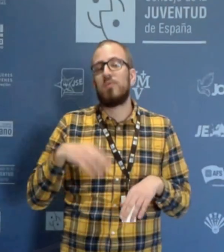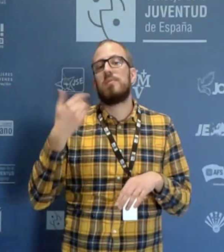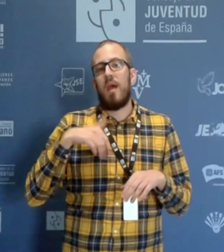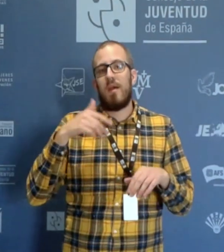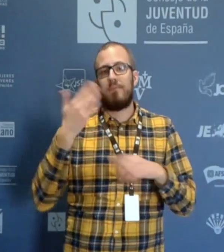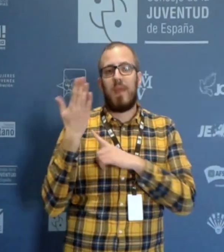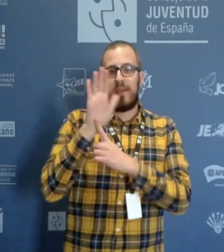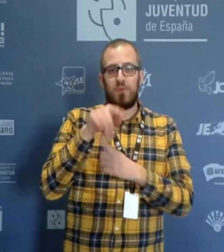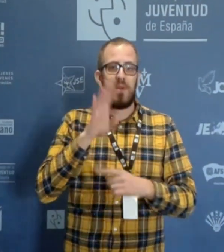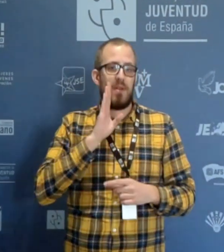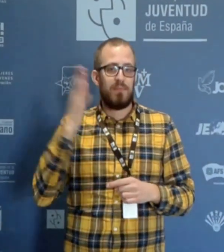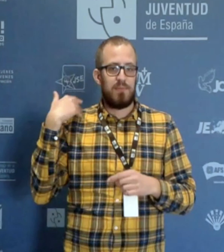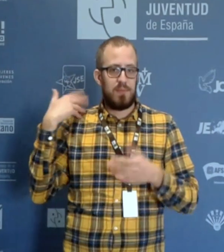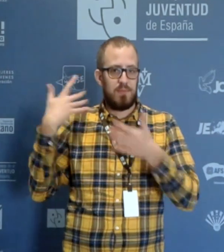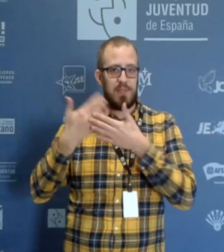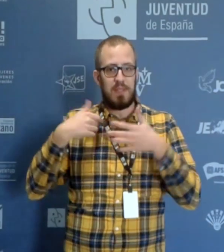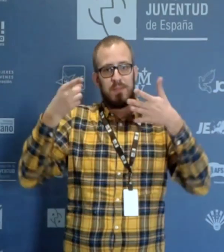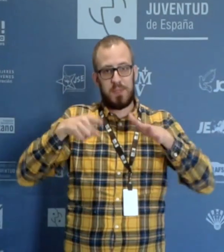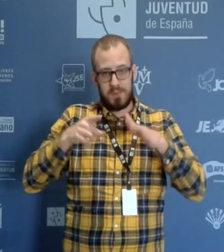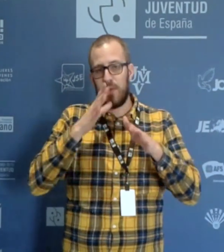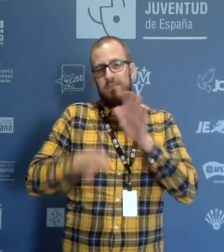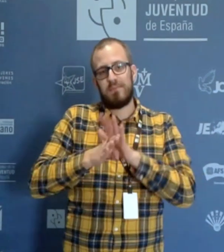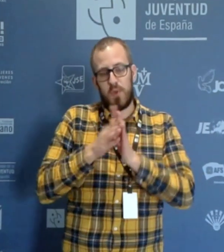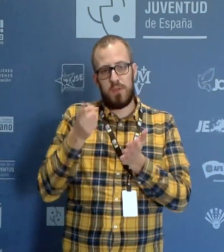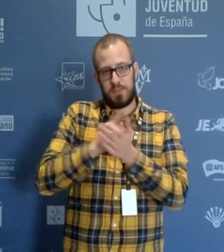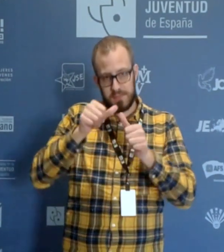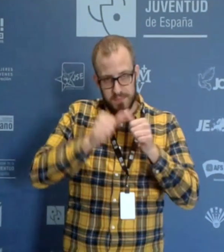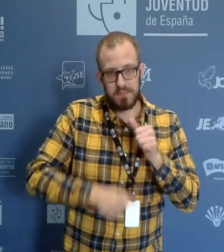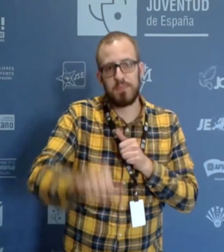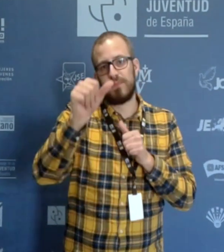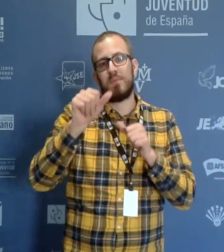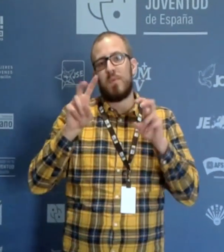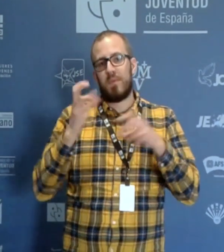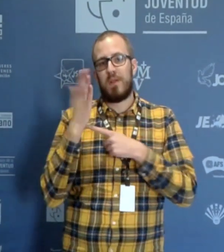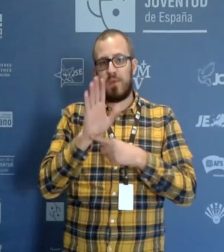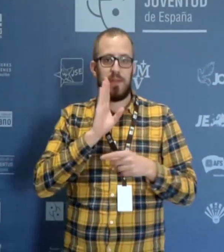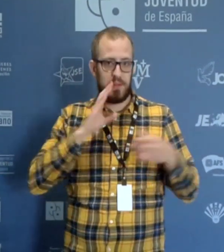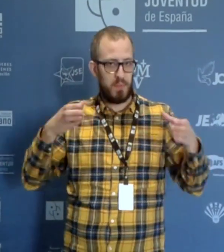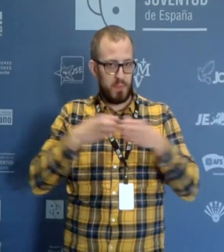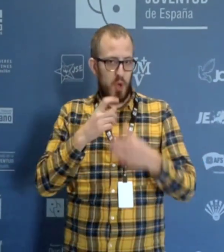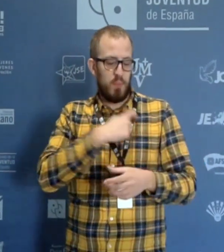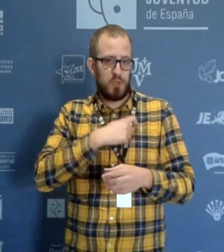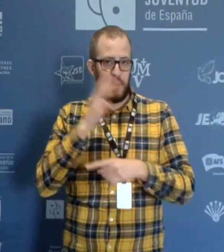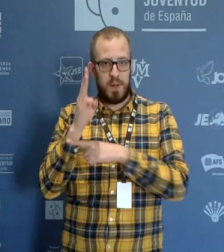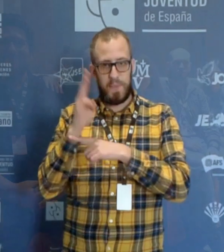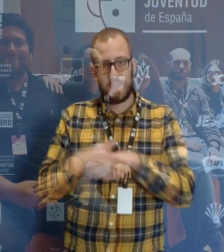así como se votó y aprobó la misma Comisión Permanente para los próximos dos años.